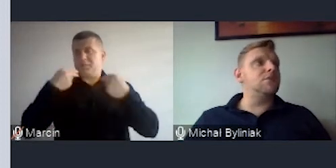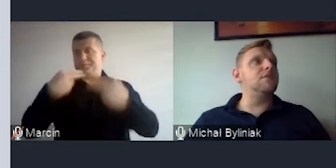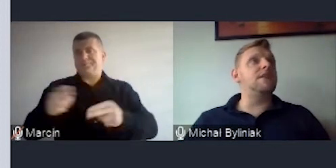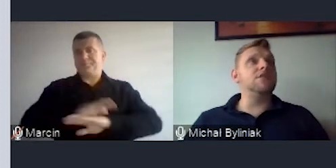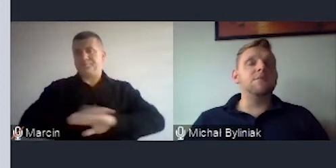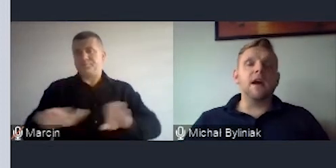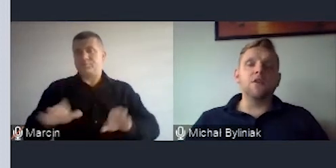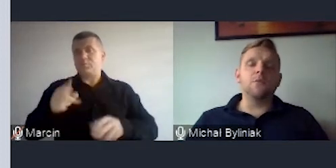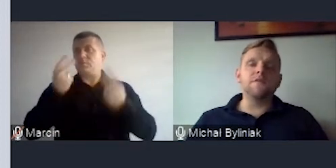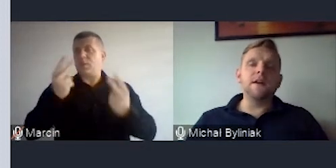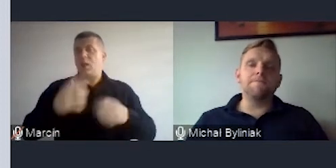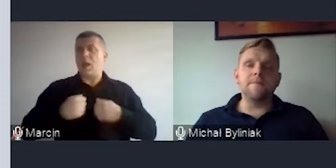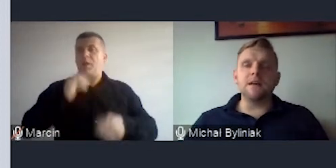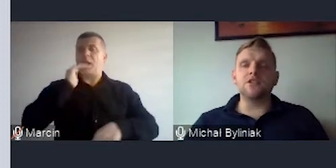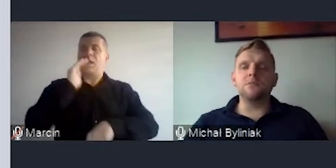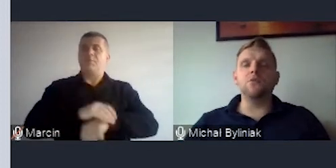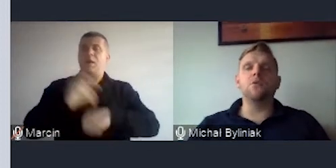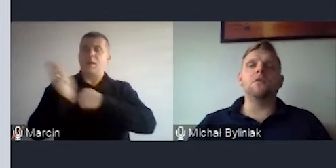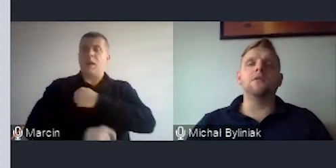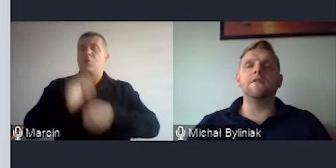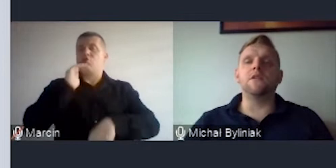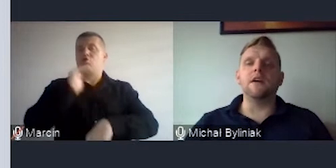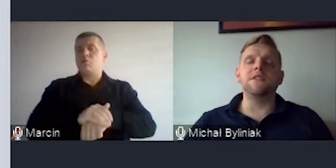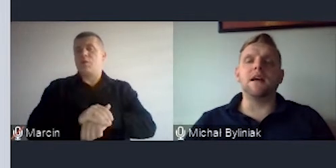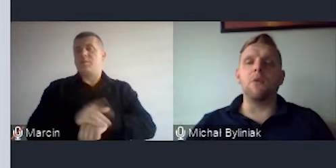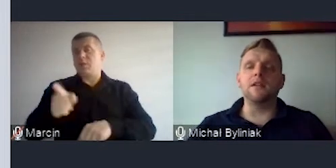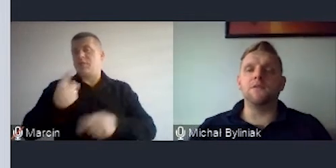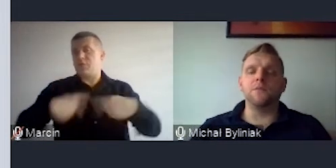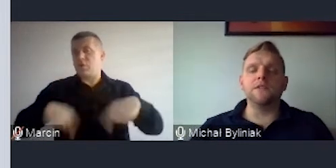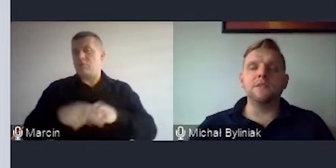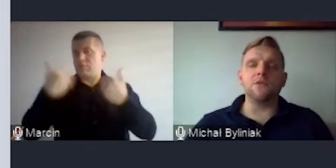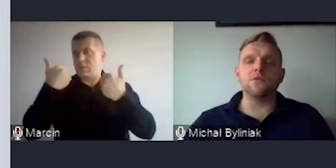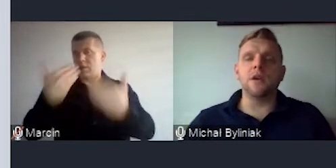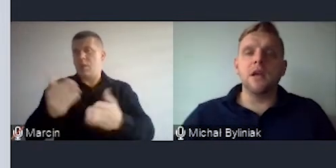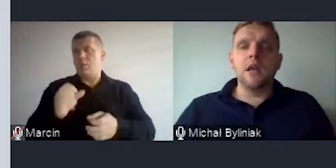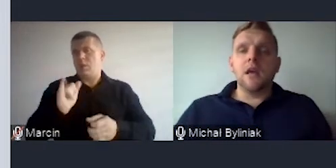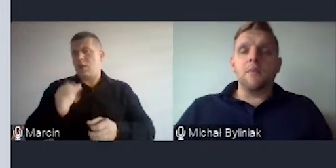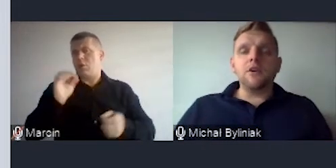Z resztą to ważne, żeby kary umowne naszemu wykonawcy nakładać w odpowiedni sposób.